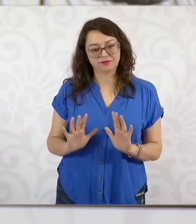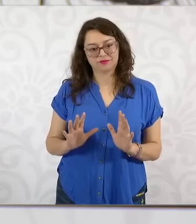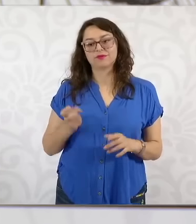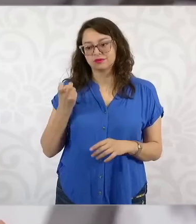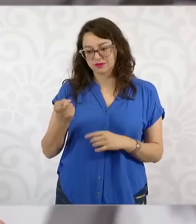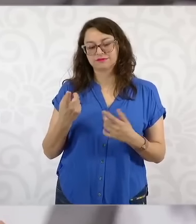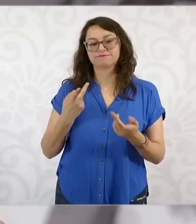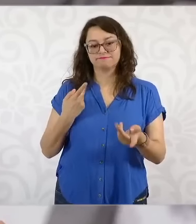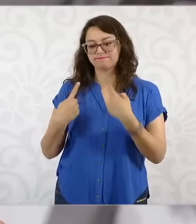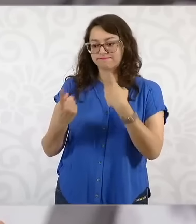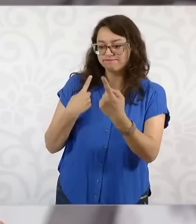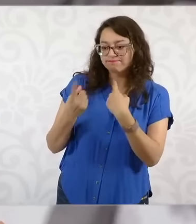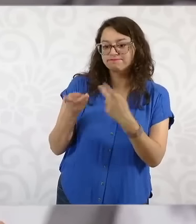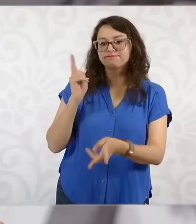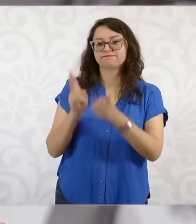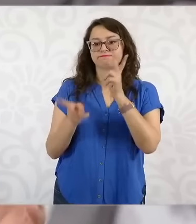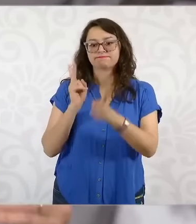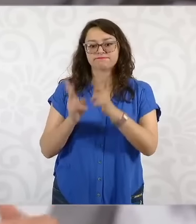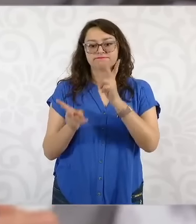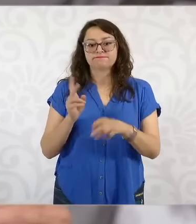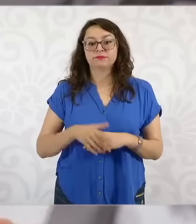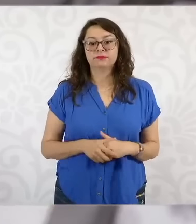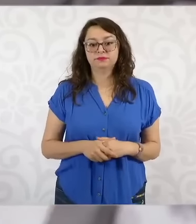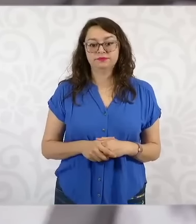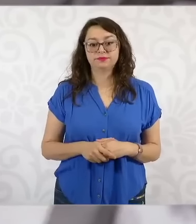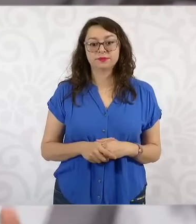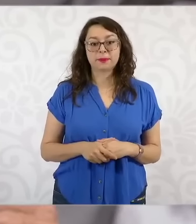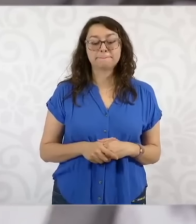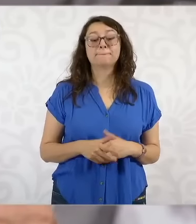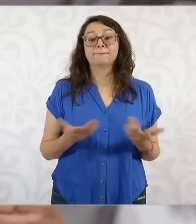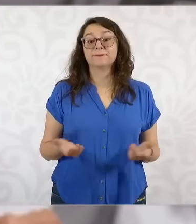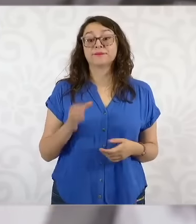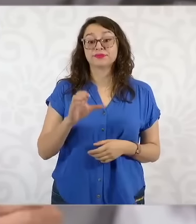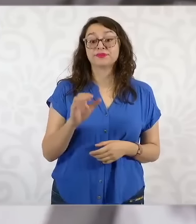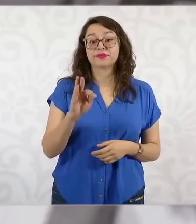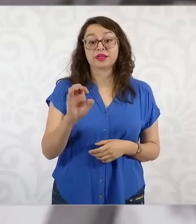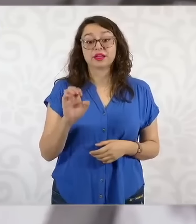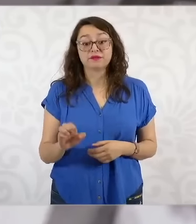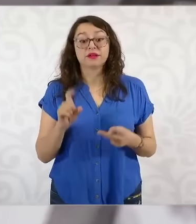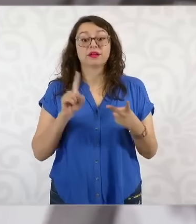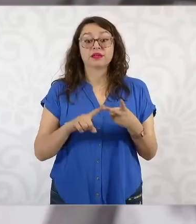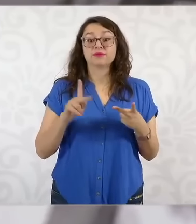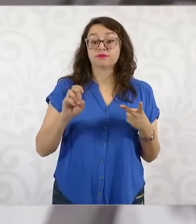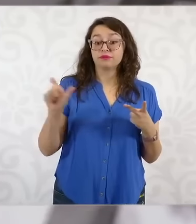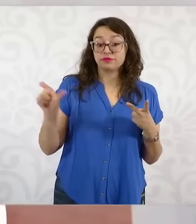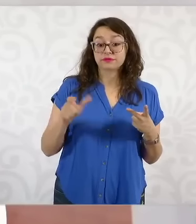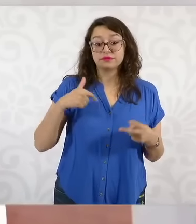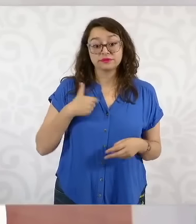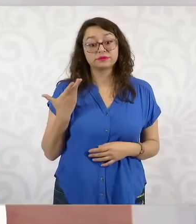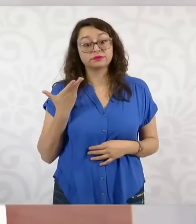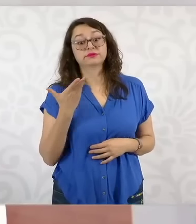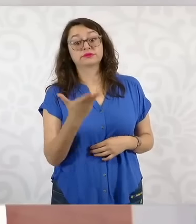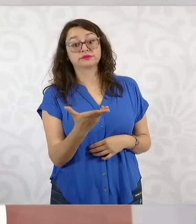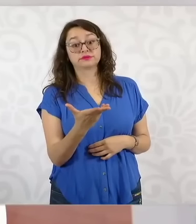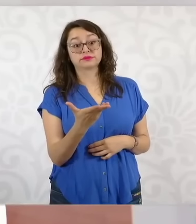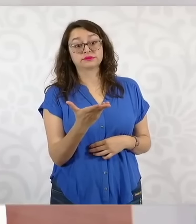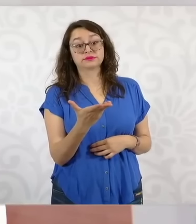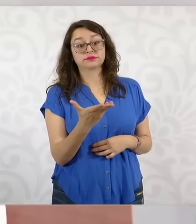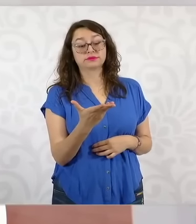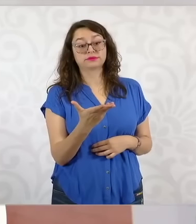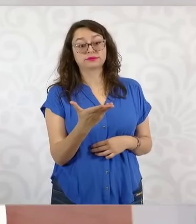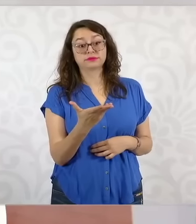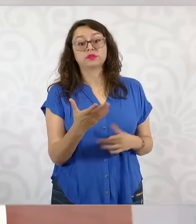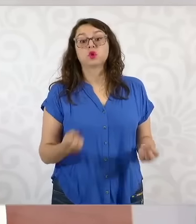planteando. Entonces eh pedí a CFE y a a CFE y a Pemex principalmente e a cuánta gente se